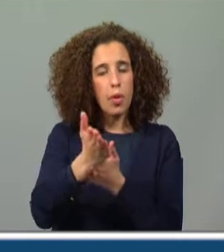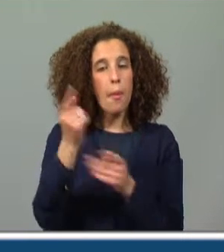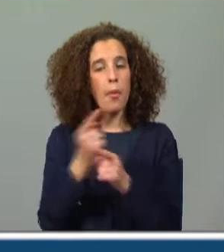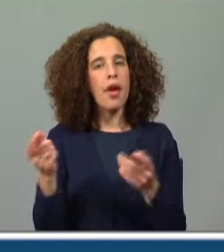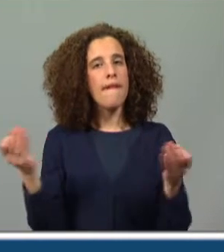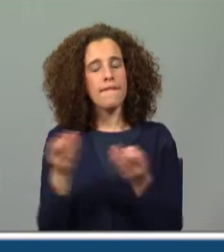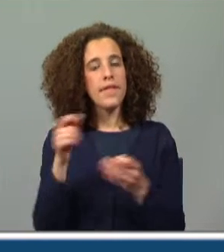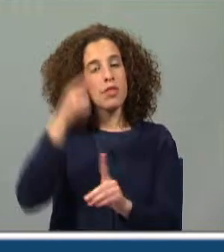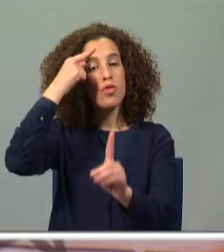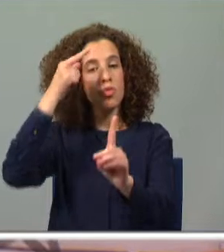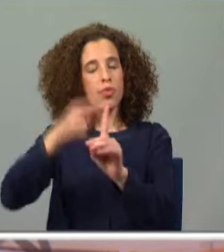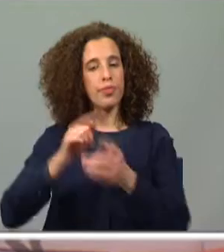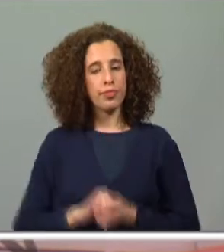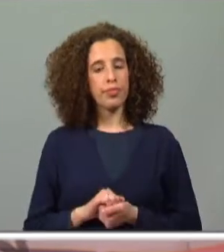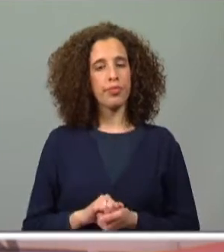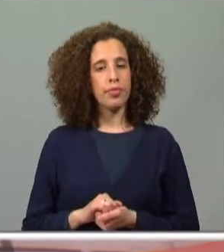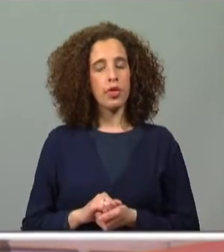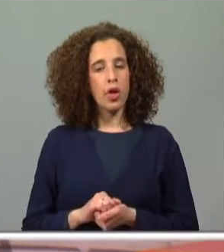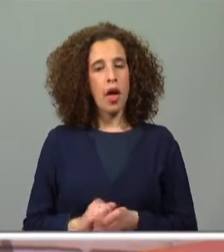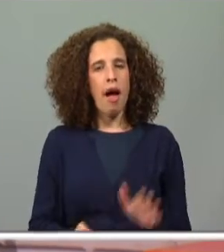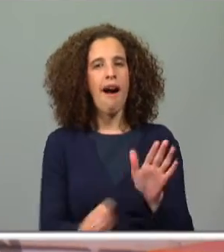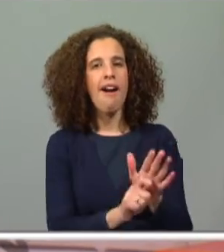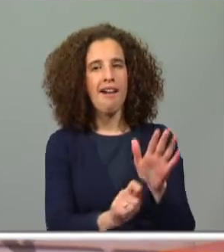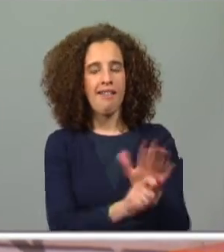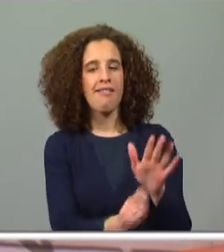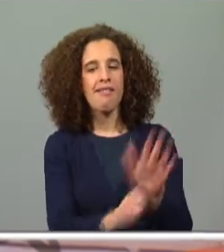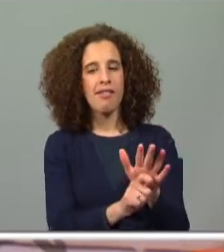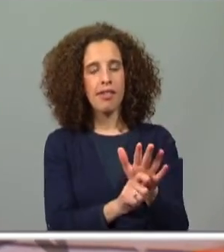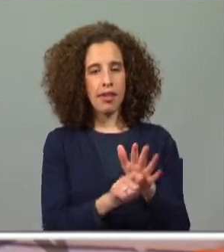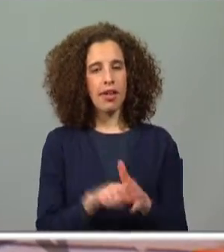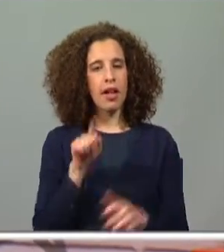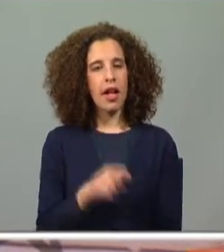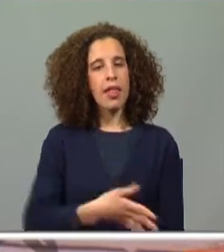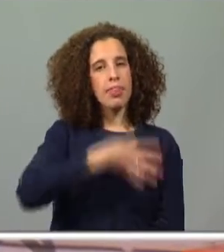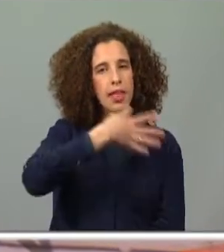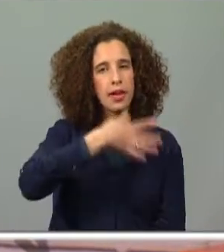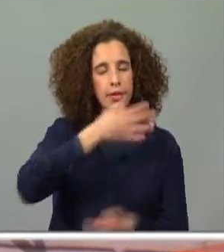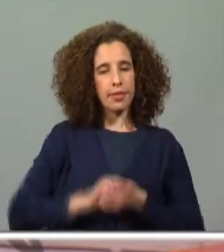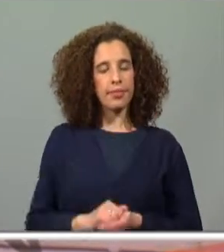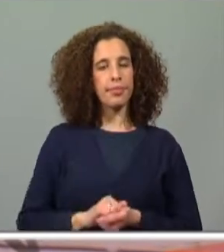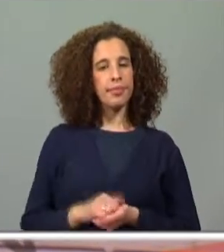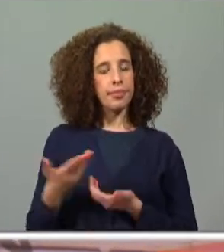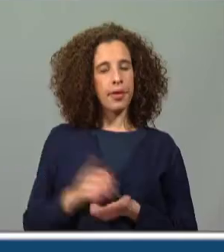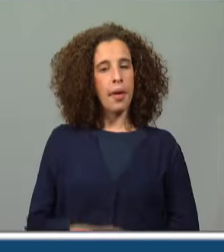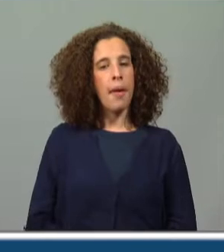exatamente esse objetivo era torturar A narradora então a intenção da menina 正是這個目標是折磨敘述者然後女孩的意圖